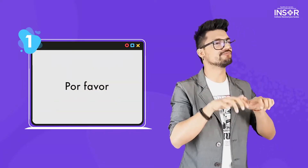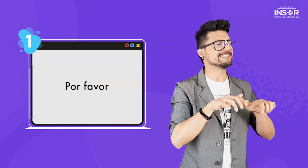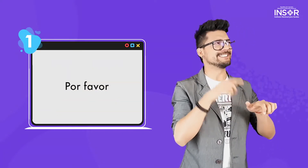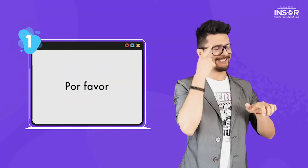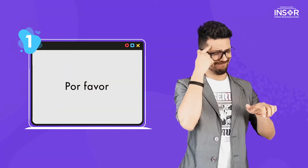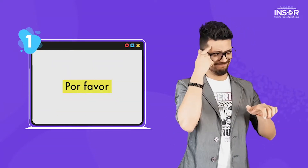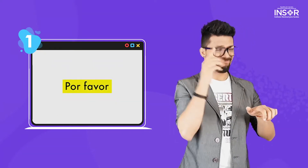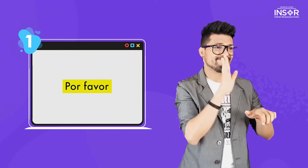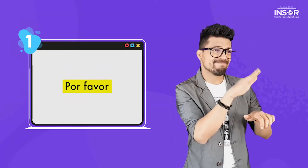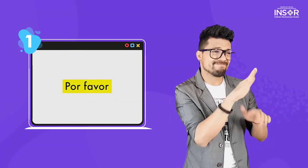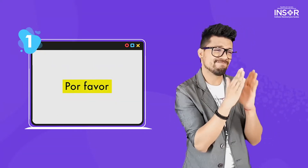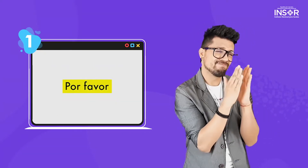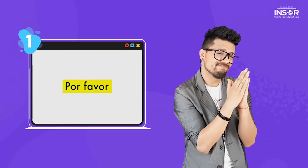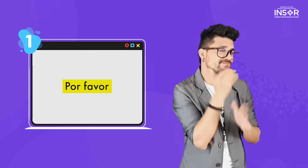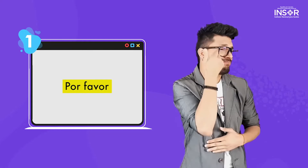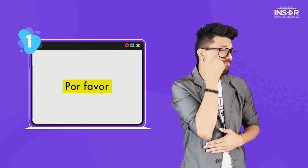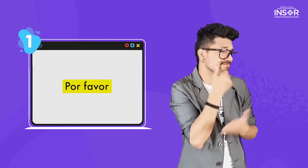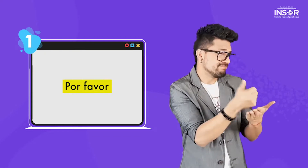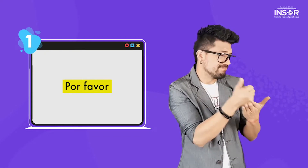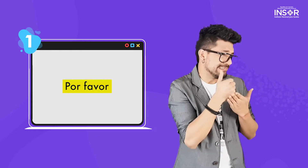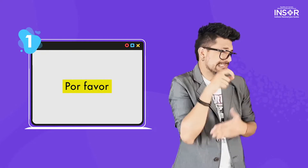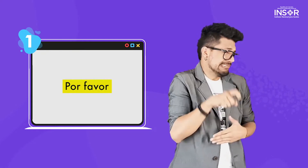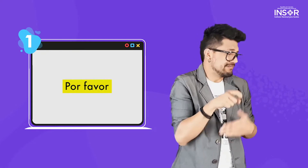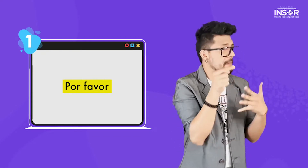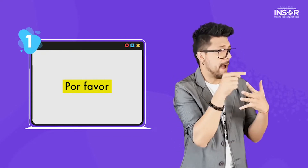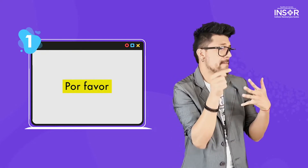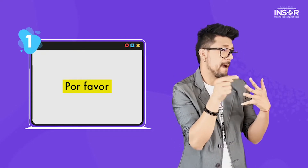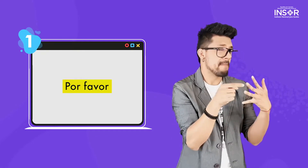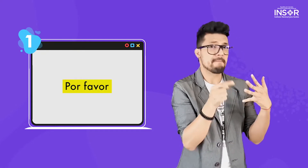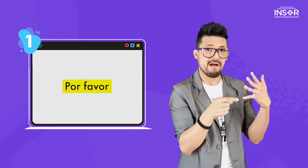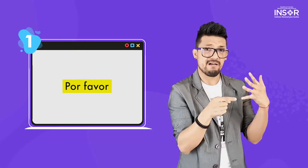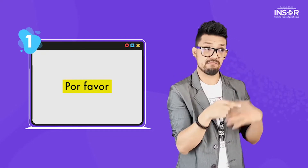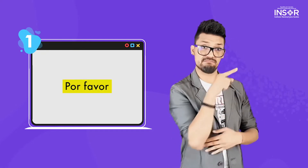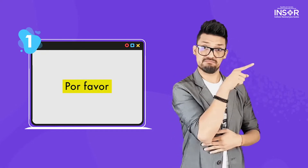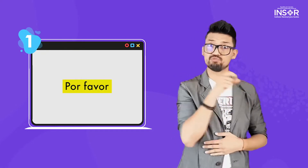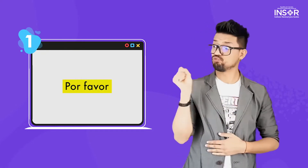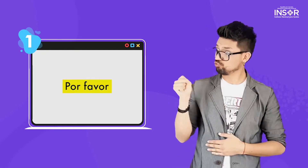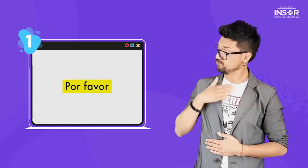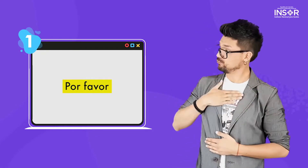es importante pedir el favor, la persona muy seguramente les responderá que con gusto puede ayudarles,